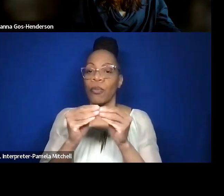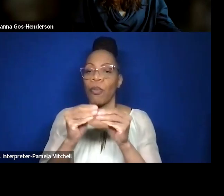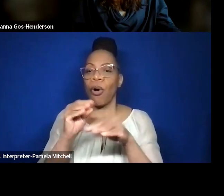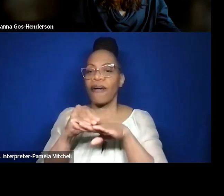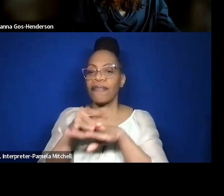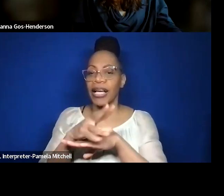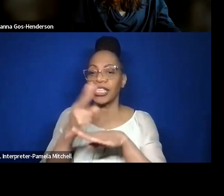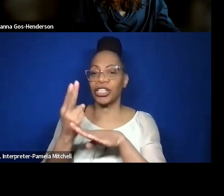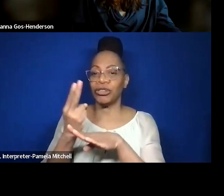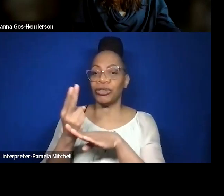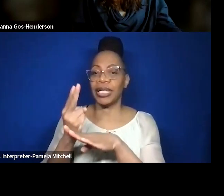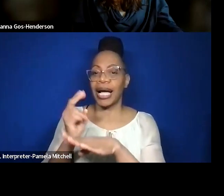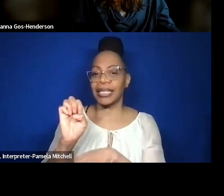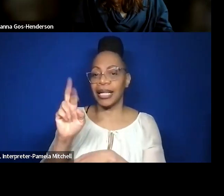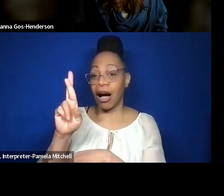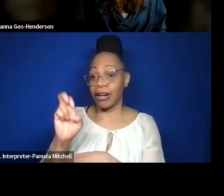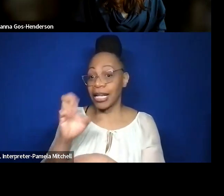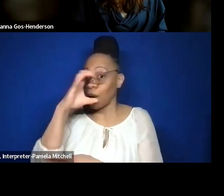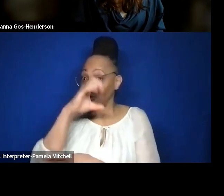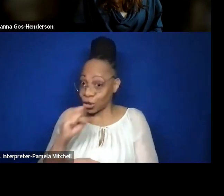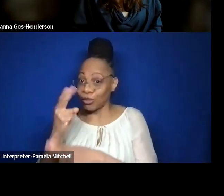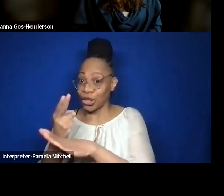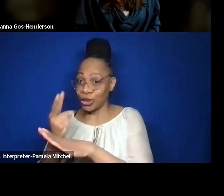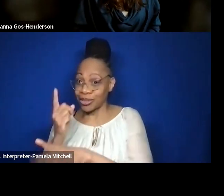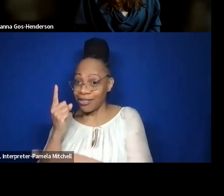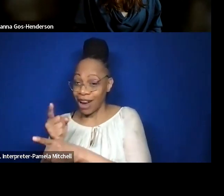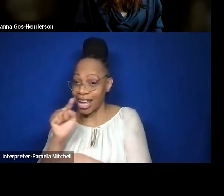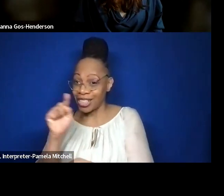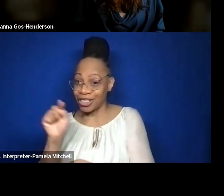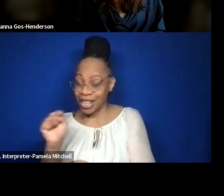Supongo que usas ERE, ¿verdad? Sí, y me encanta.